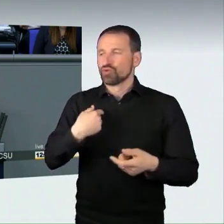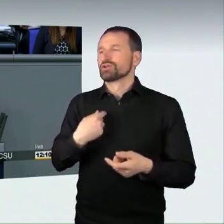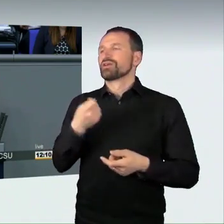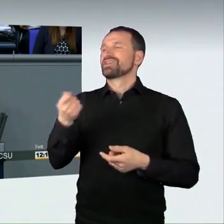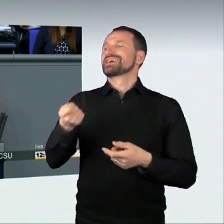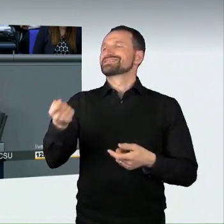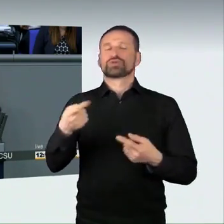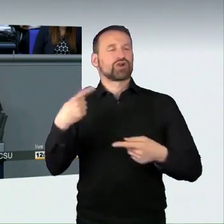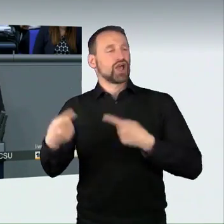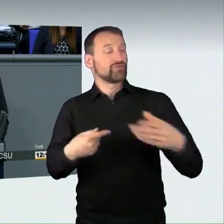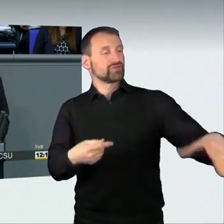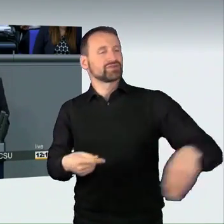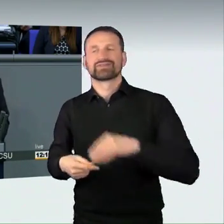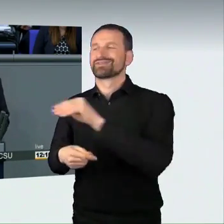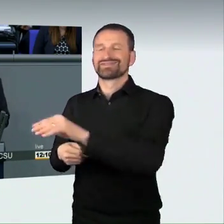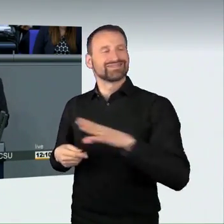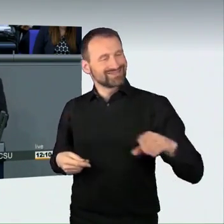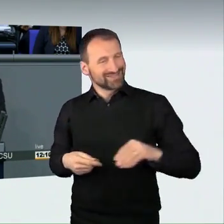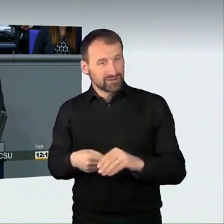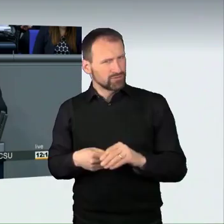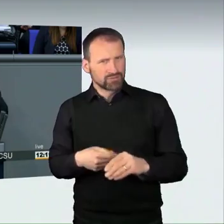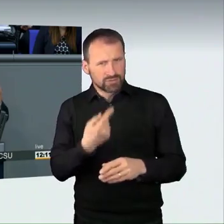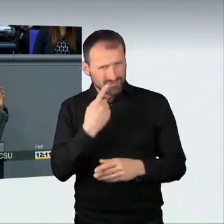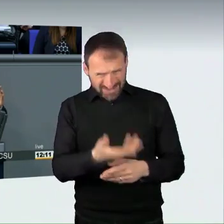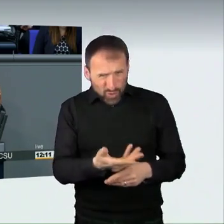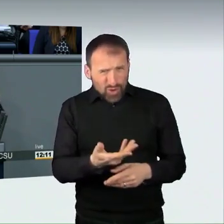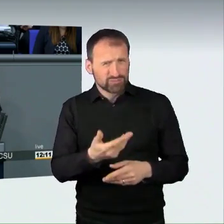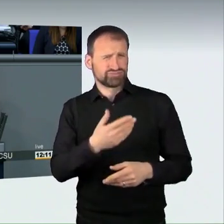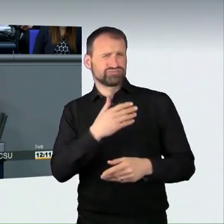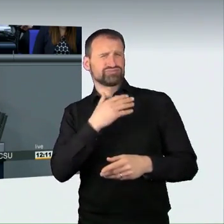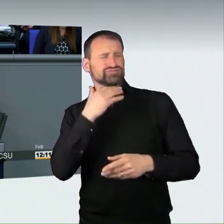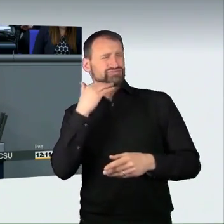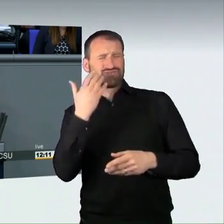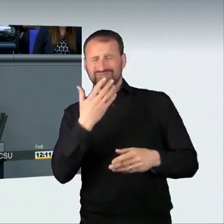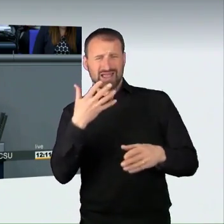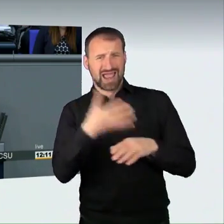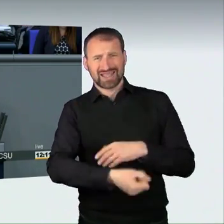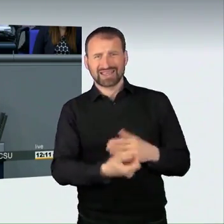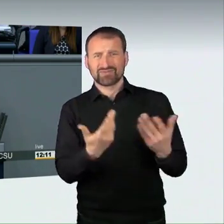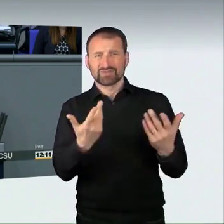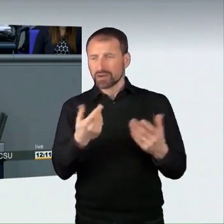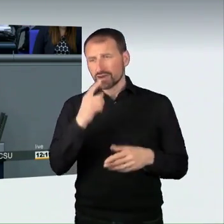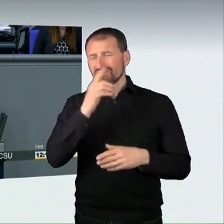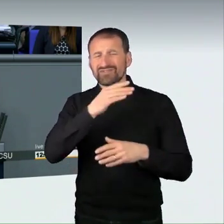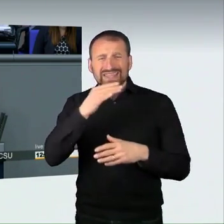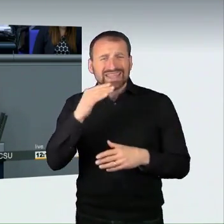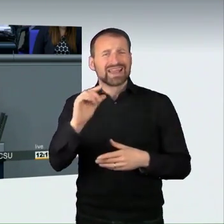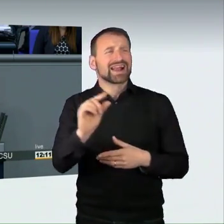und zweitens, das ist ein ganz praktisches Problem, viele kleine Vermieter, um die es hier auch geht, in den Ruin treiben. Wir reden ja nicht immer nur